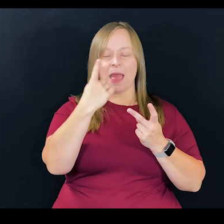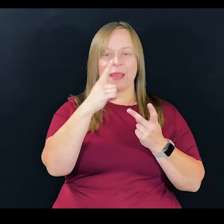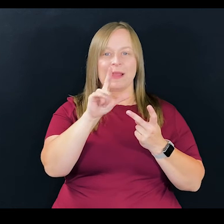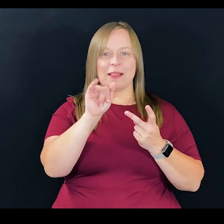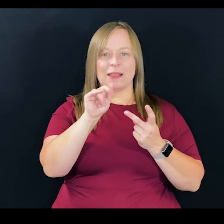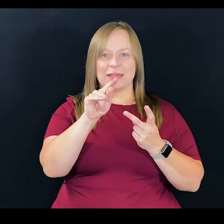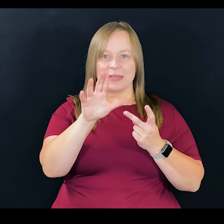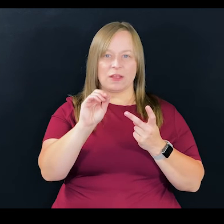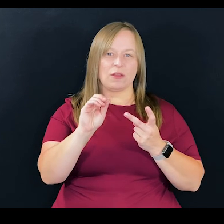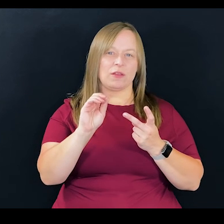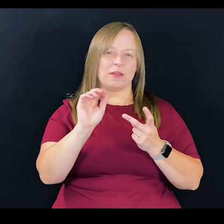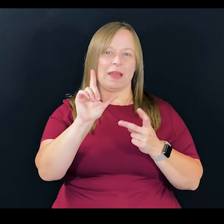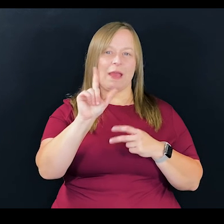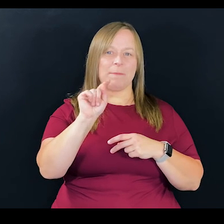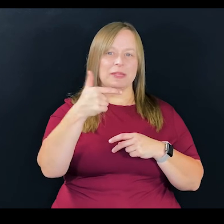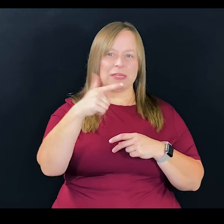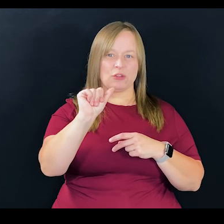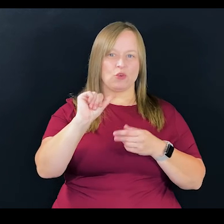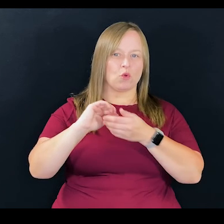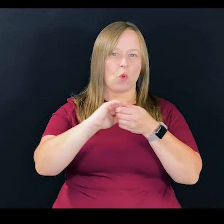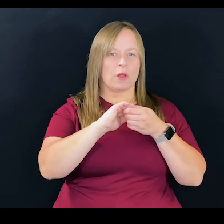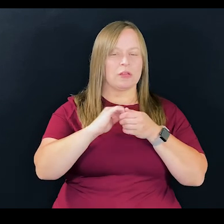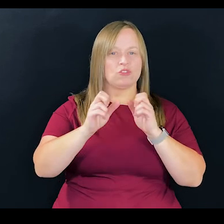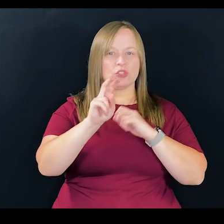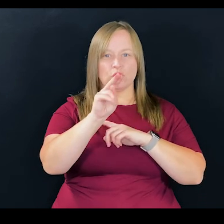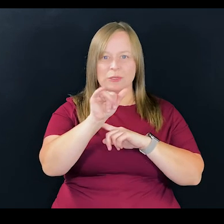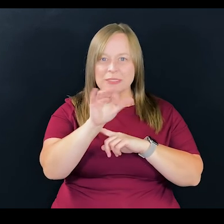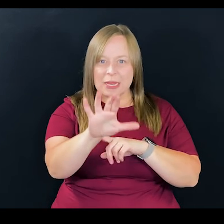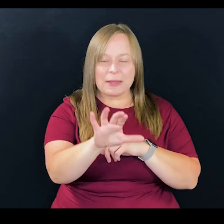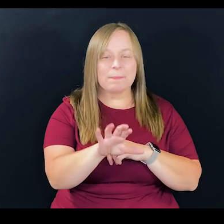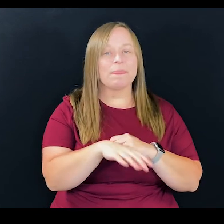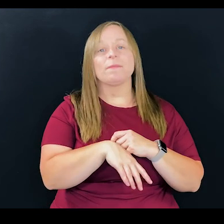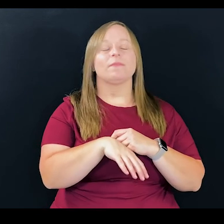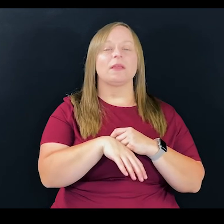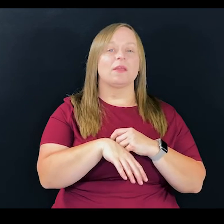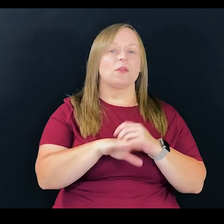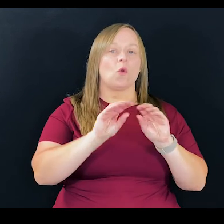Otro es Coalición LGBT Negra y Latina en la ciudad de Nueva York.